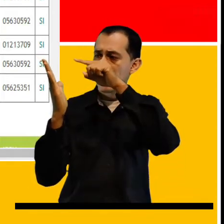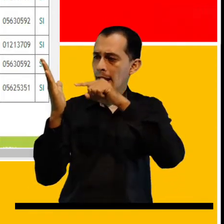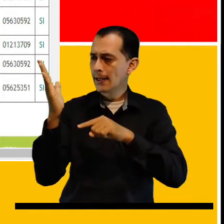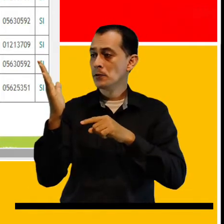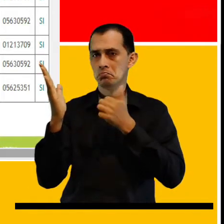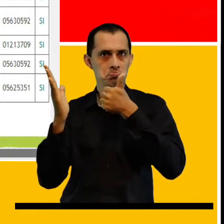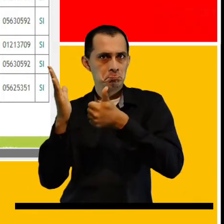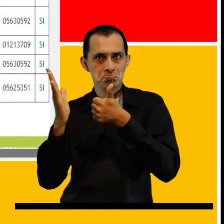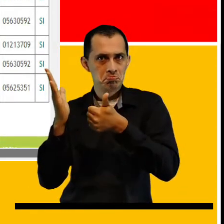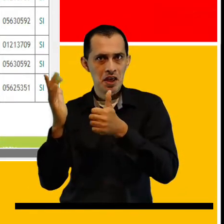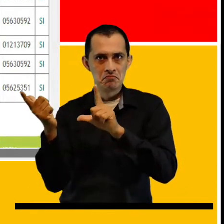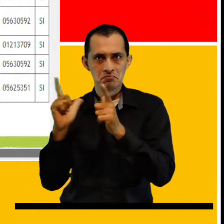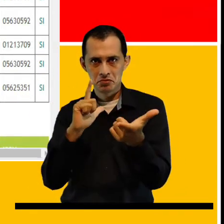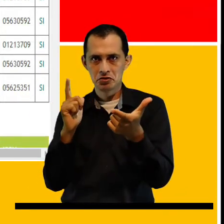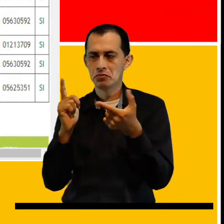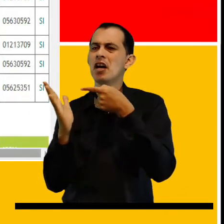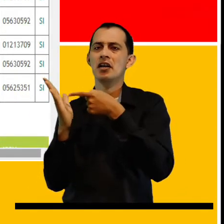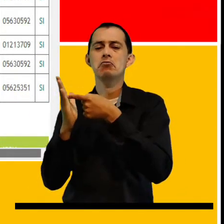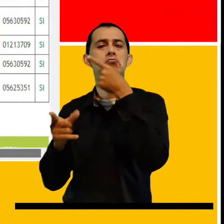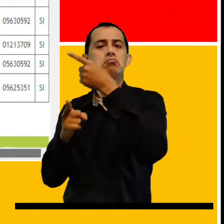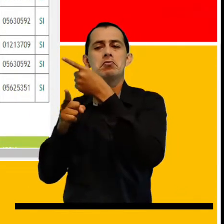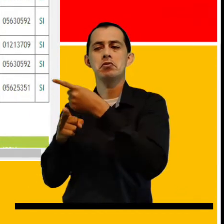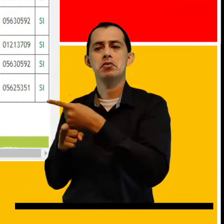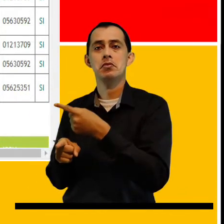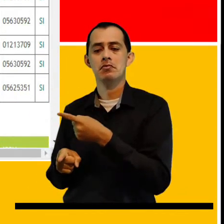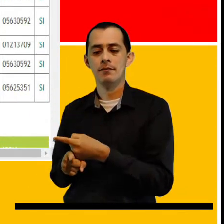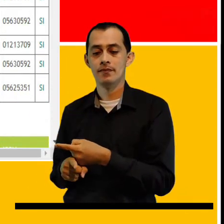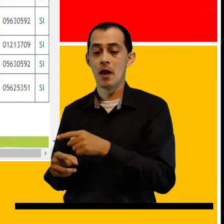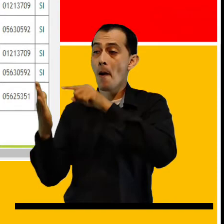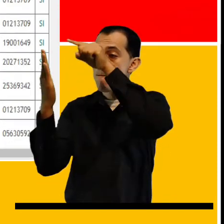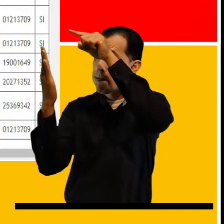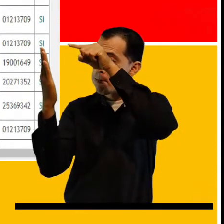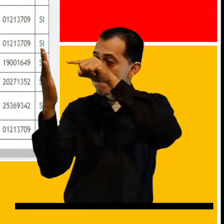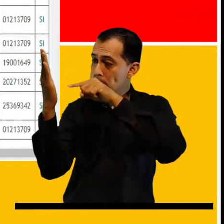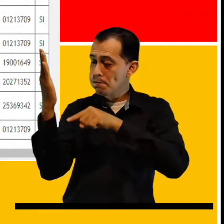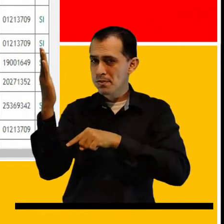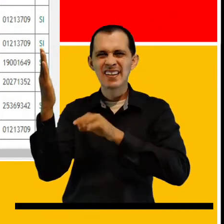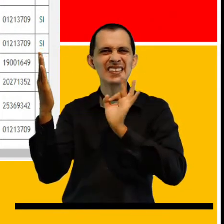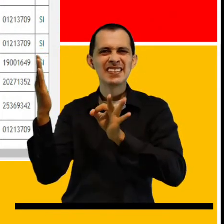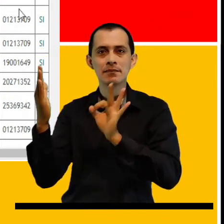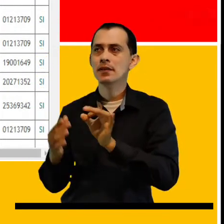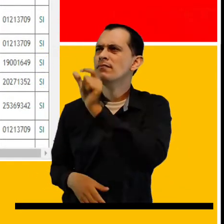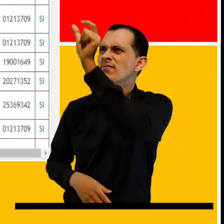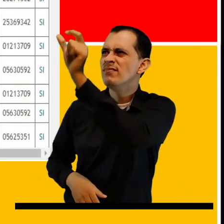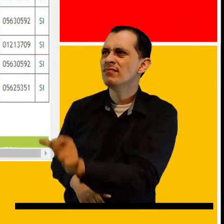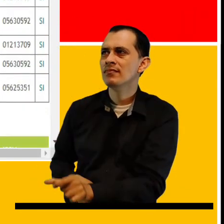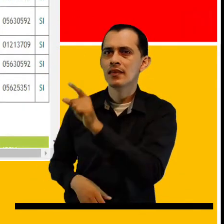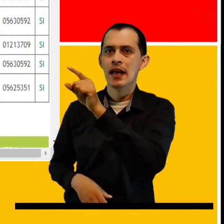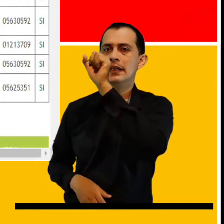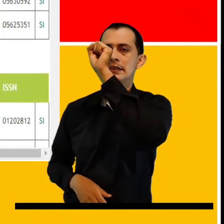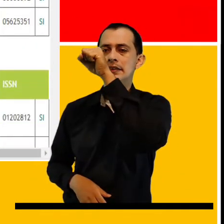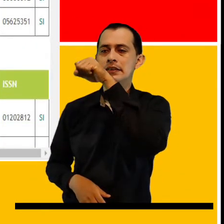ingresada todos los elementos de ese producto deben aparecer con un SÍ al frente, si aparece